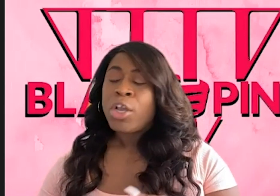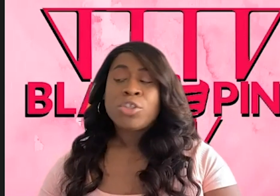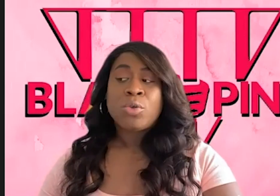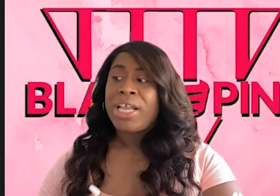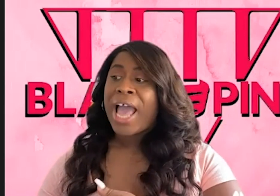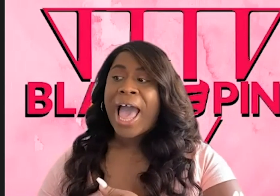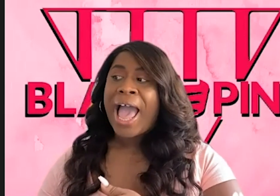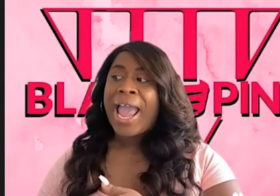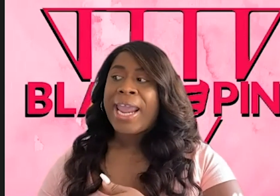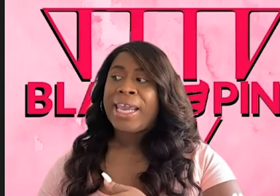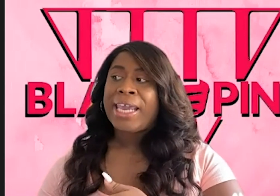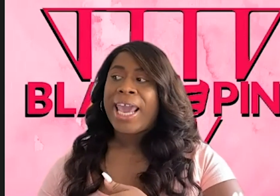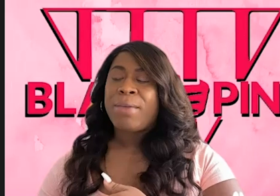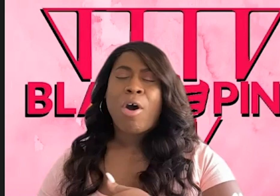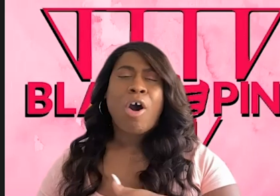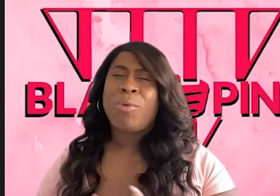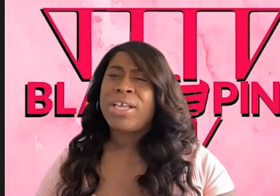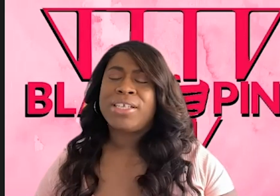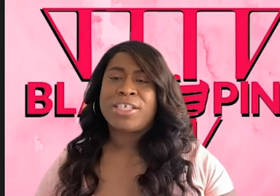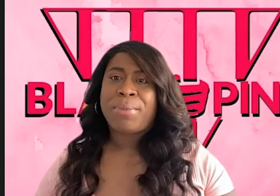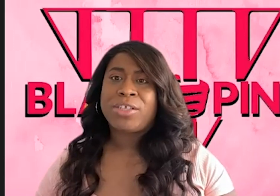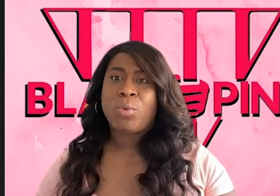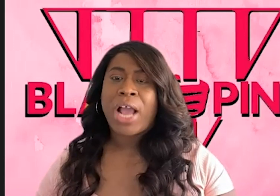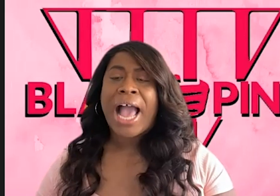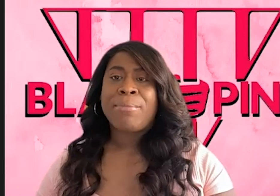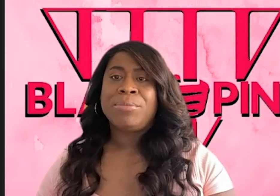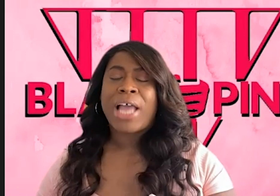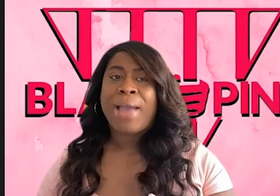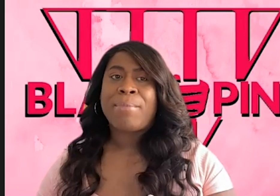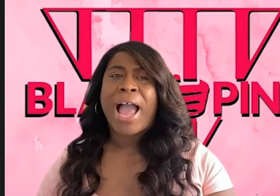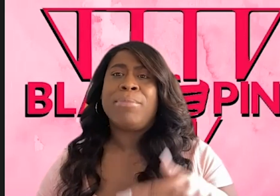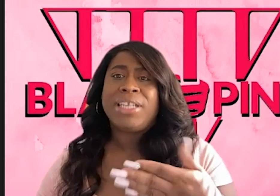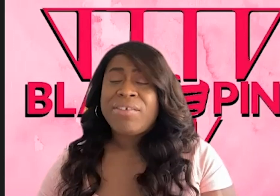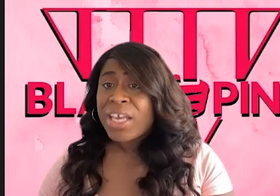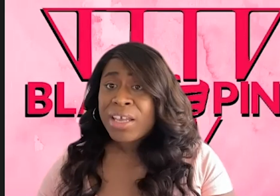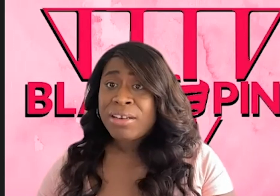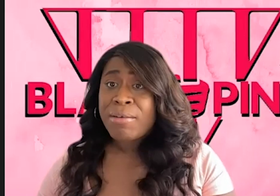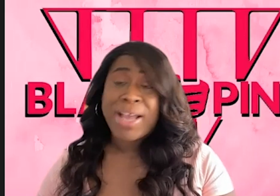que siempre estoy en un espacio donde creo en mi misma